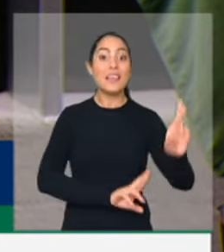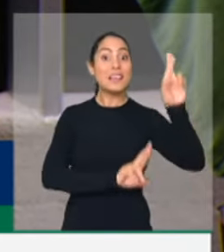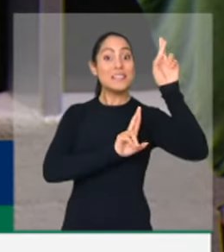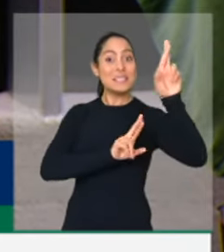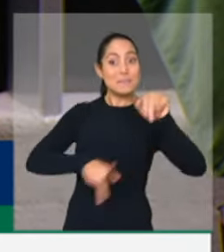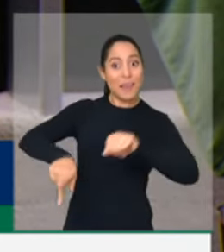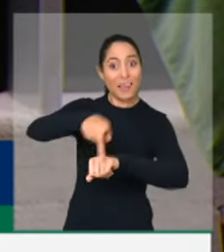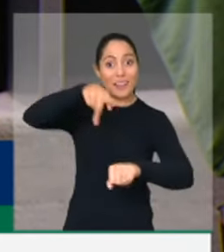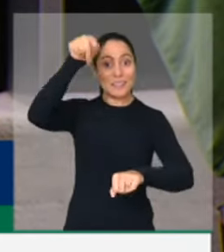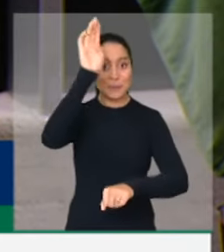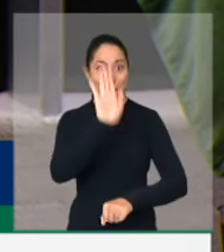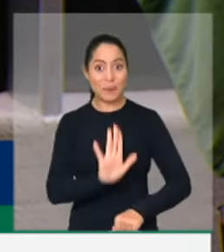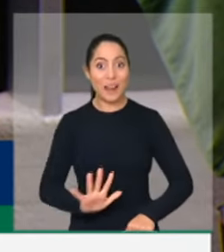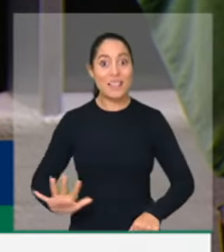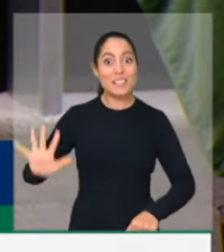DEVER. ESSA HOJE É A SUA MISSÃO, PRESIDENTE LULA,